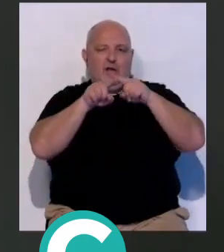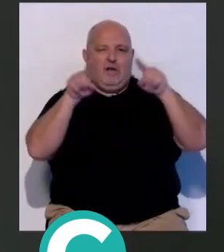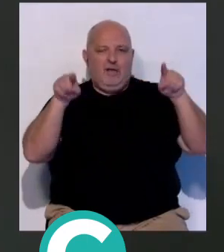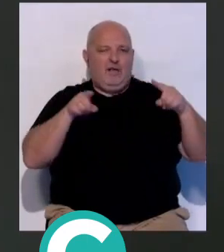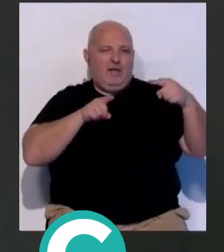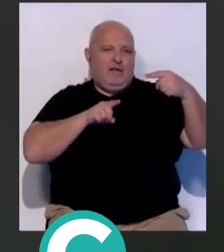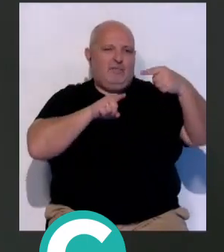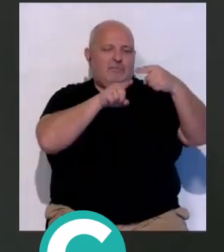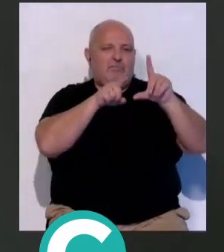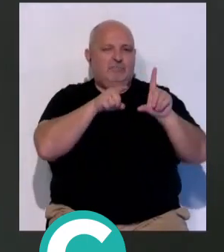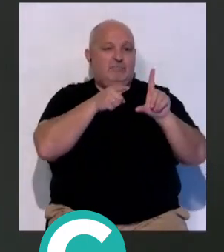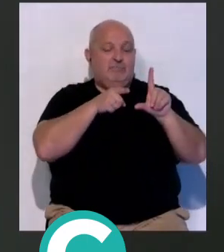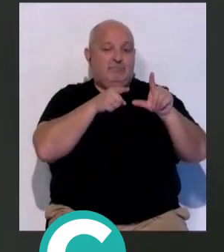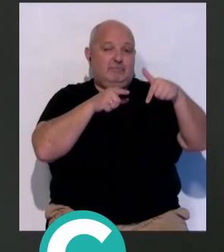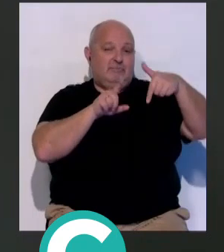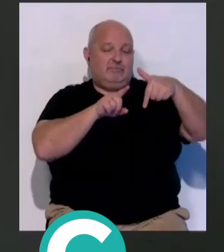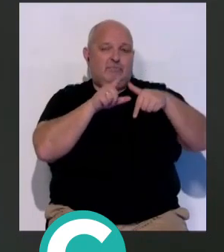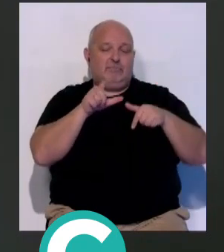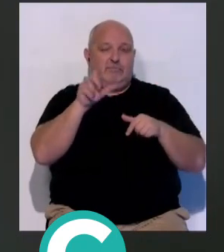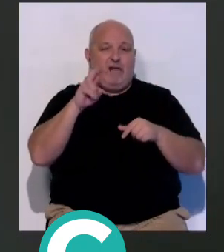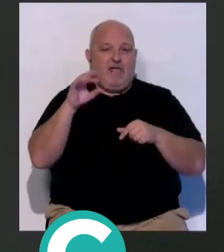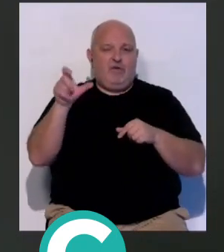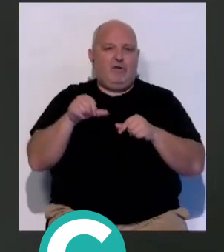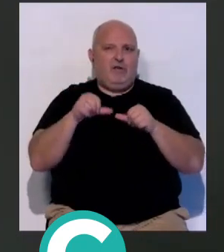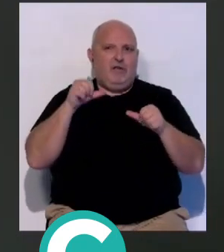más como tenemos baldares desde hace tiempo que es el que ha quitado los artículos total metido